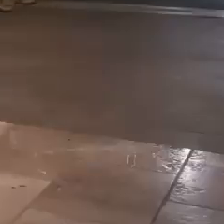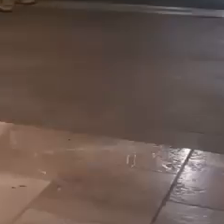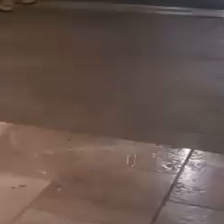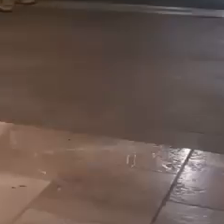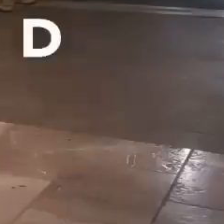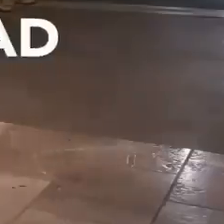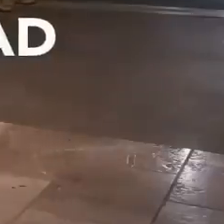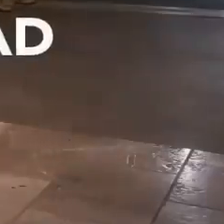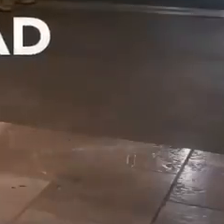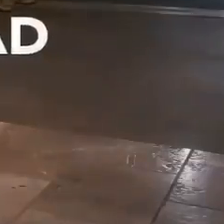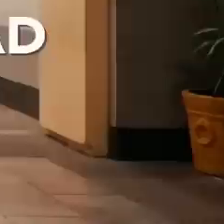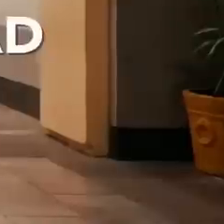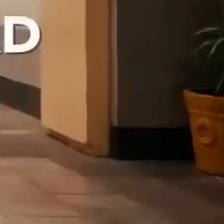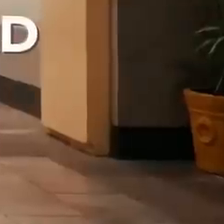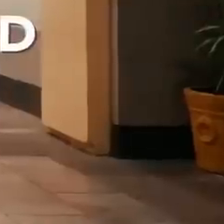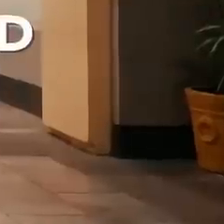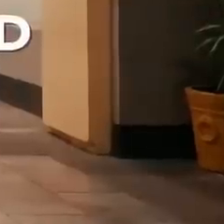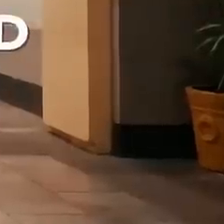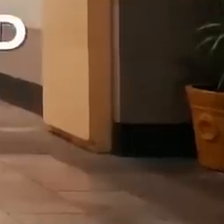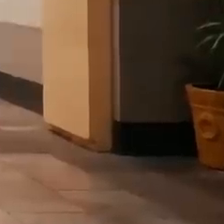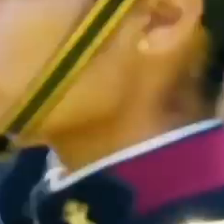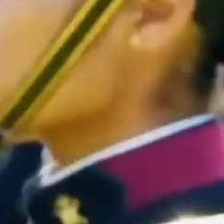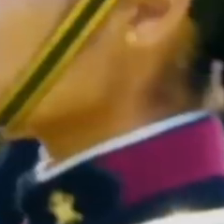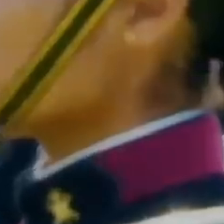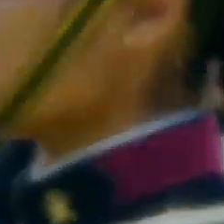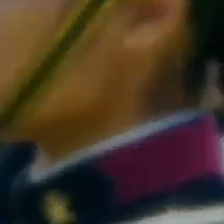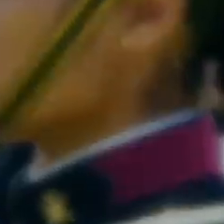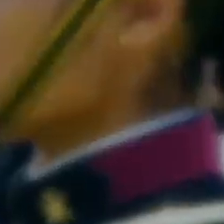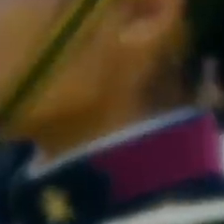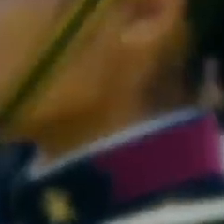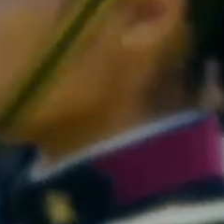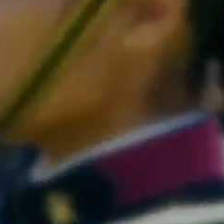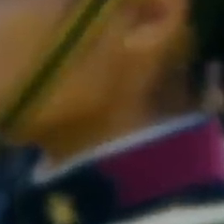estrategia nacional de seguridad en coordinación con la secretaría de la defensa nacional